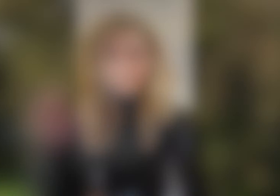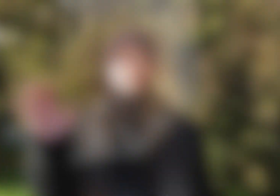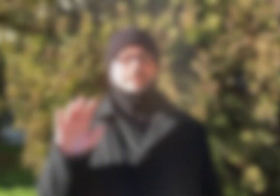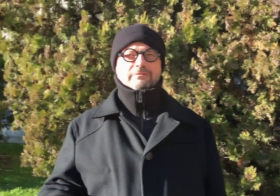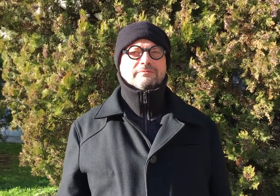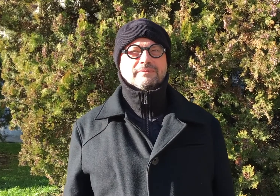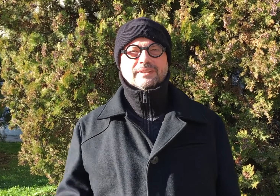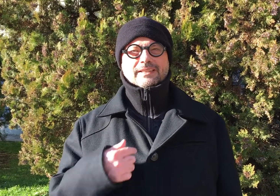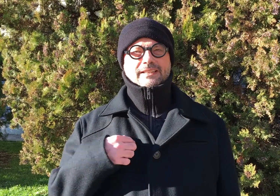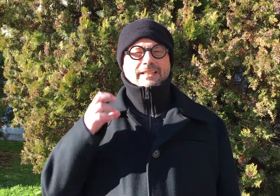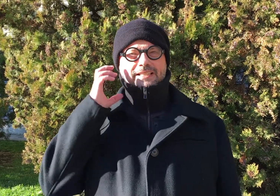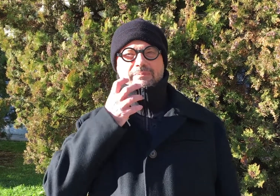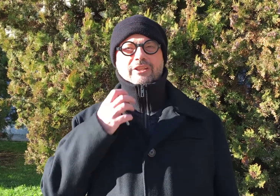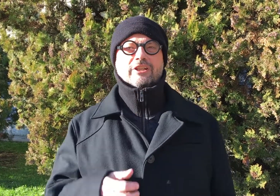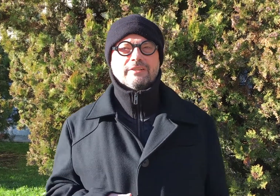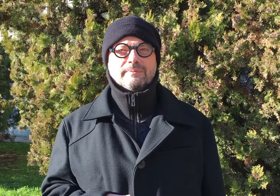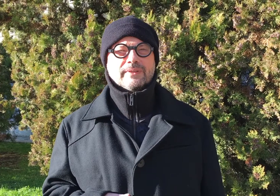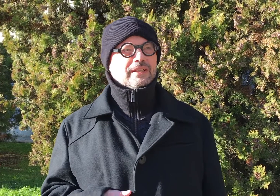Pozdrav! Ja sam Igor.